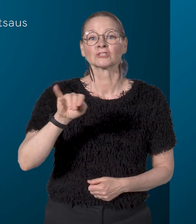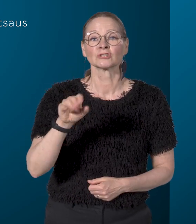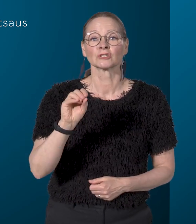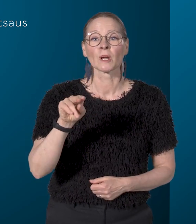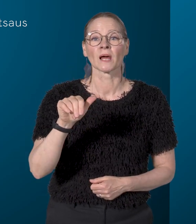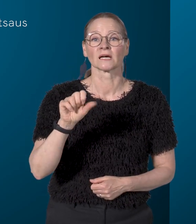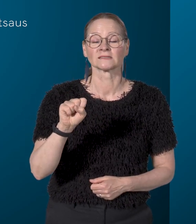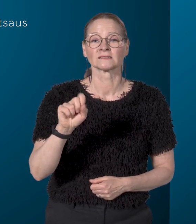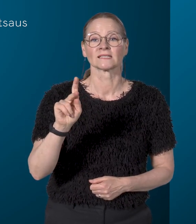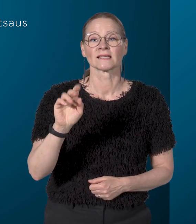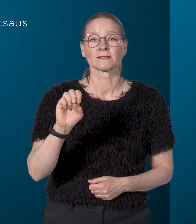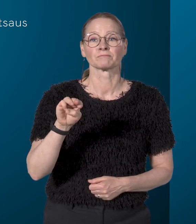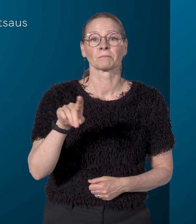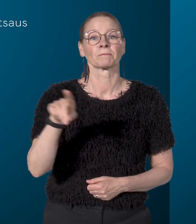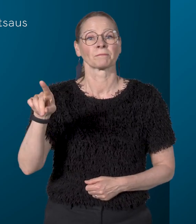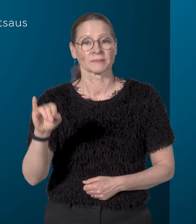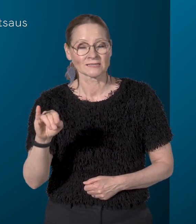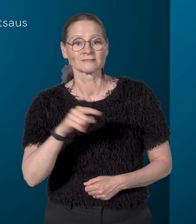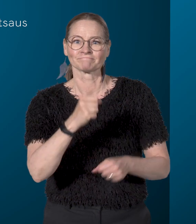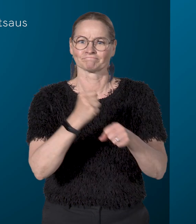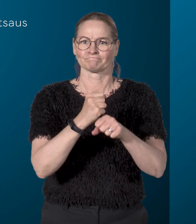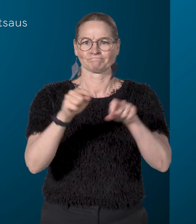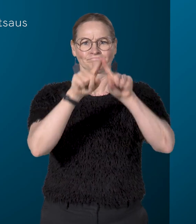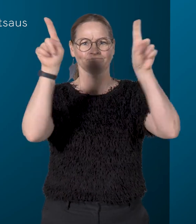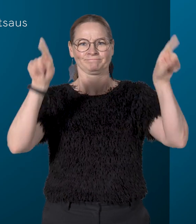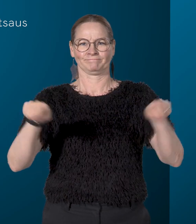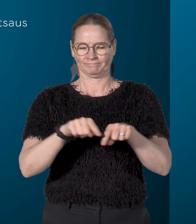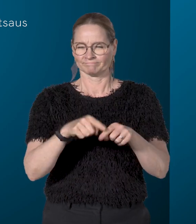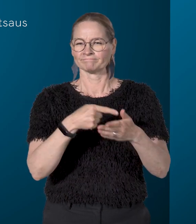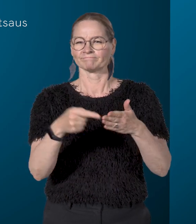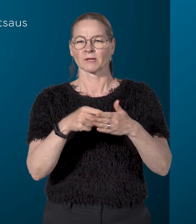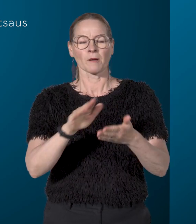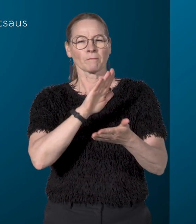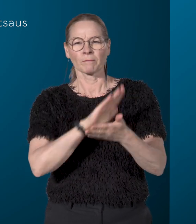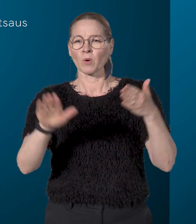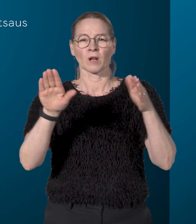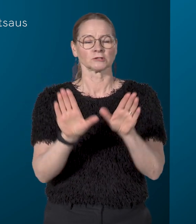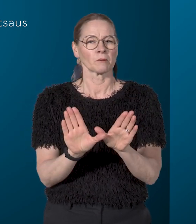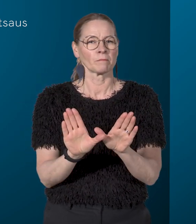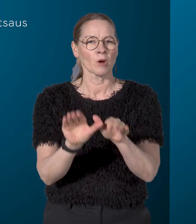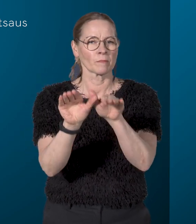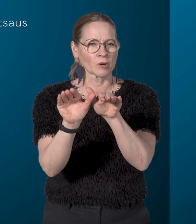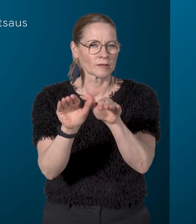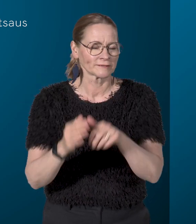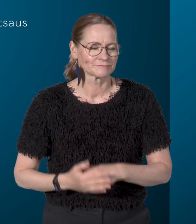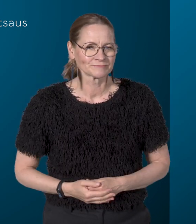Joonas Kemppi teoksellaan Puhdas pulmunen.